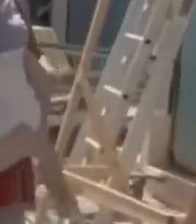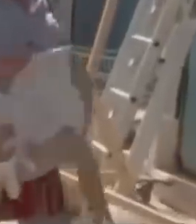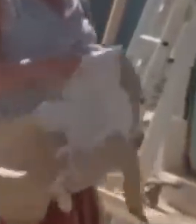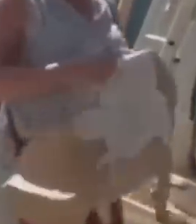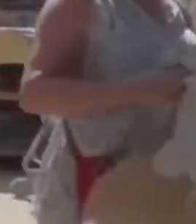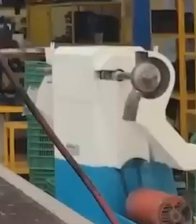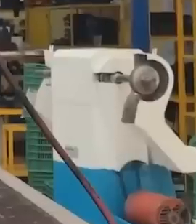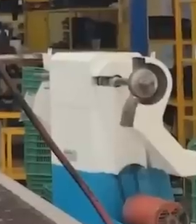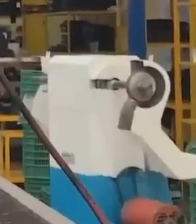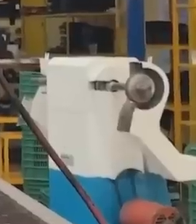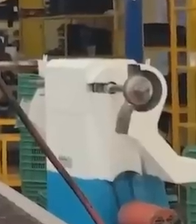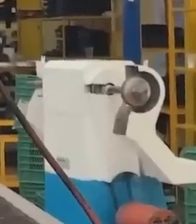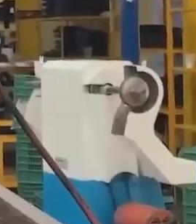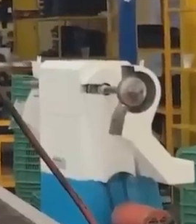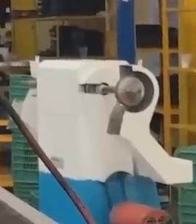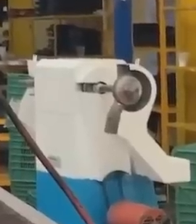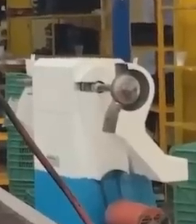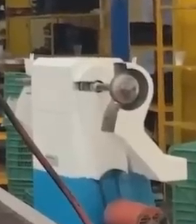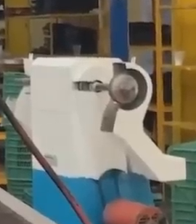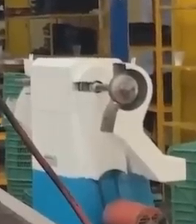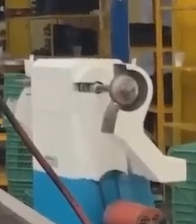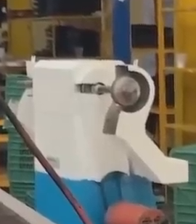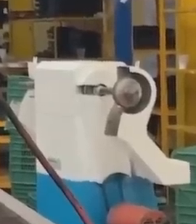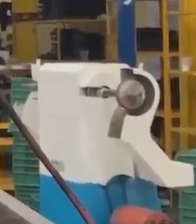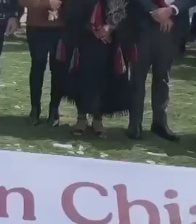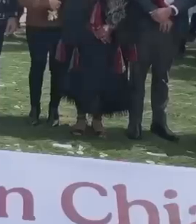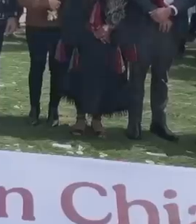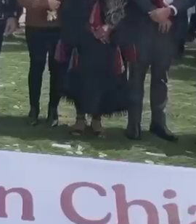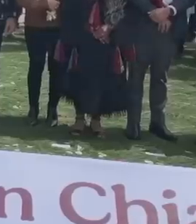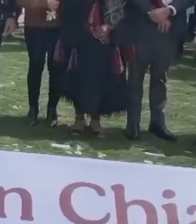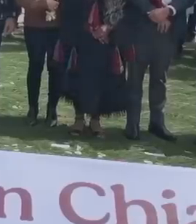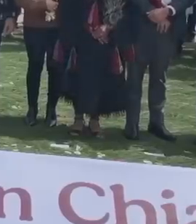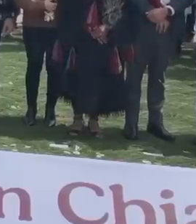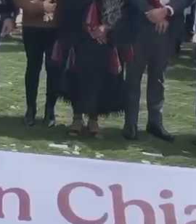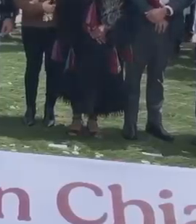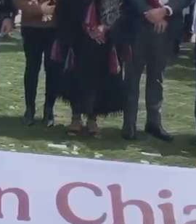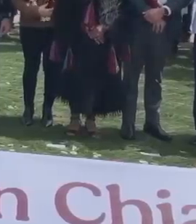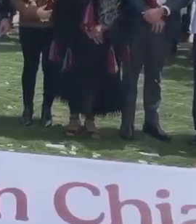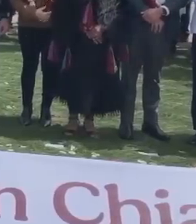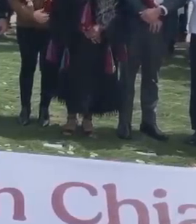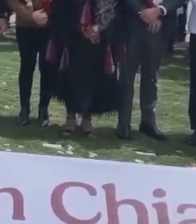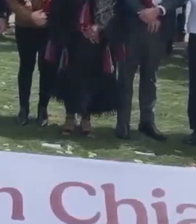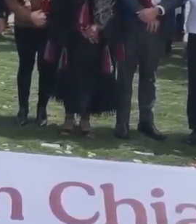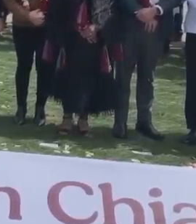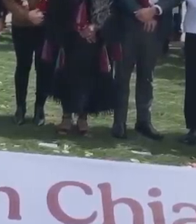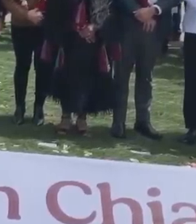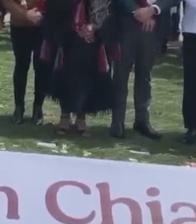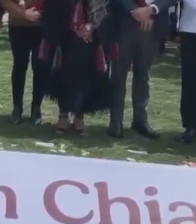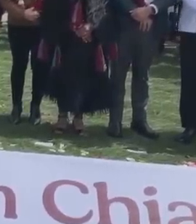sociales educativas empresariales y religiosas con un mismo objetivo la construcción de la